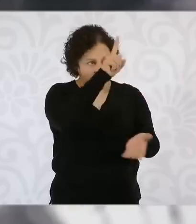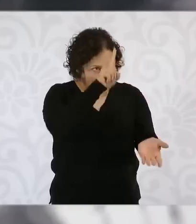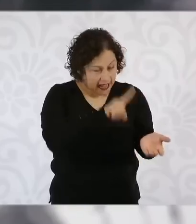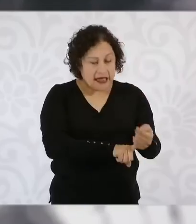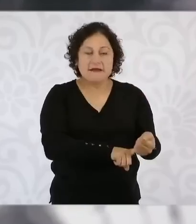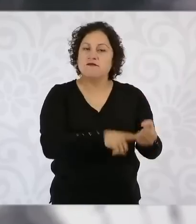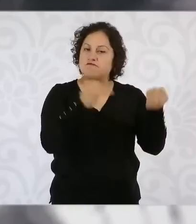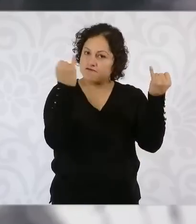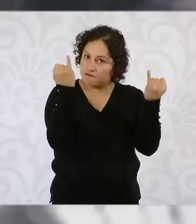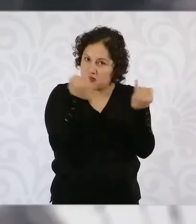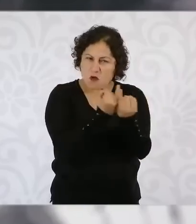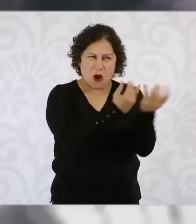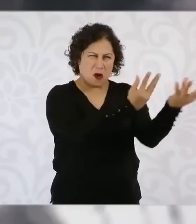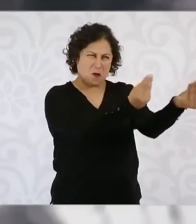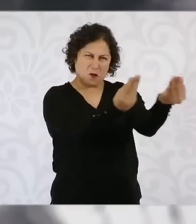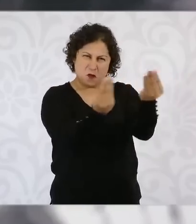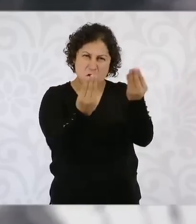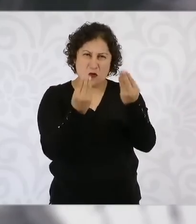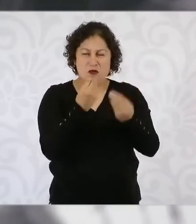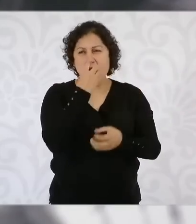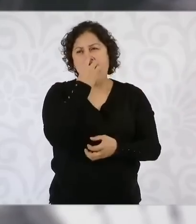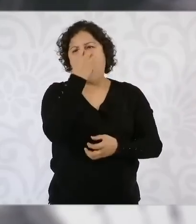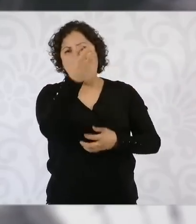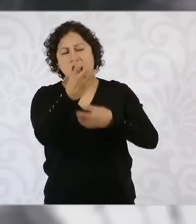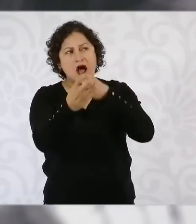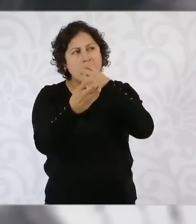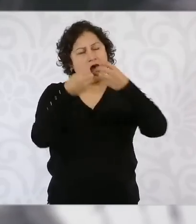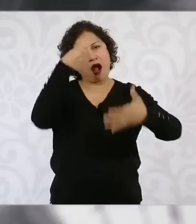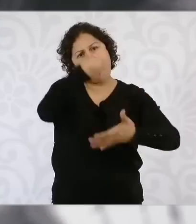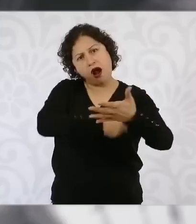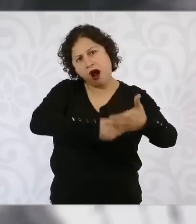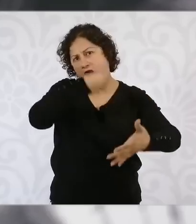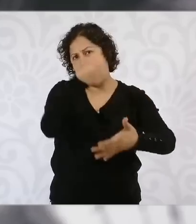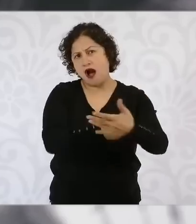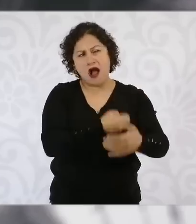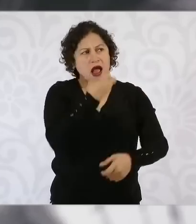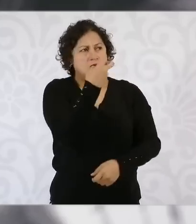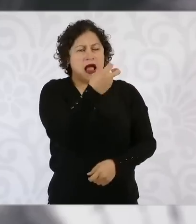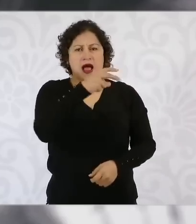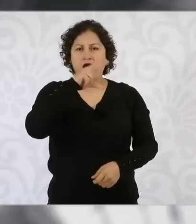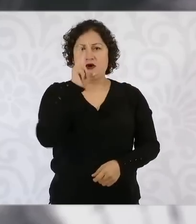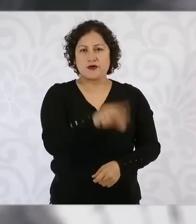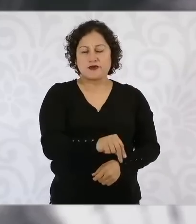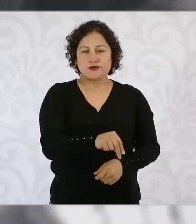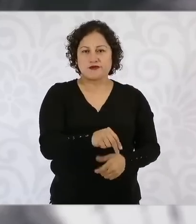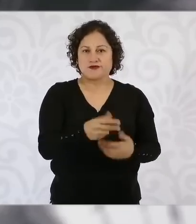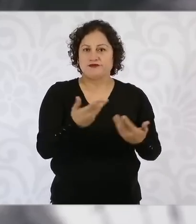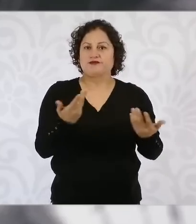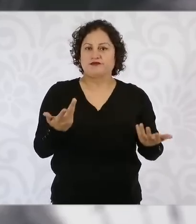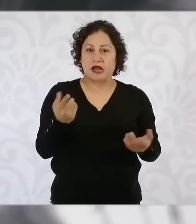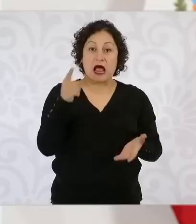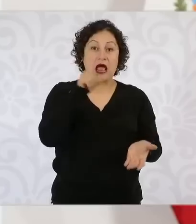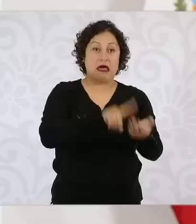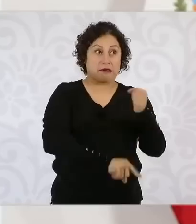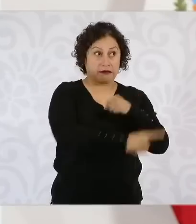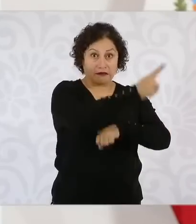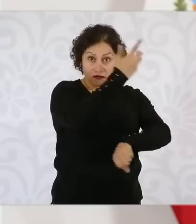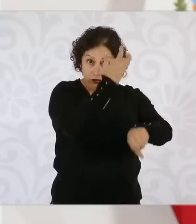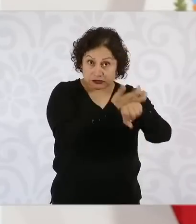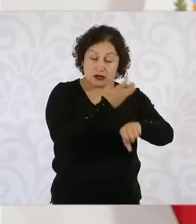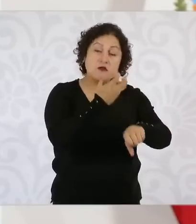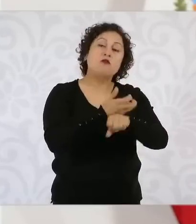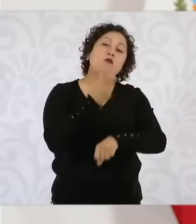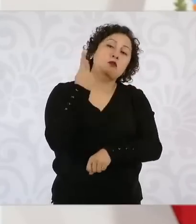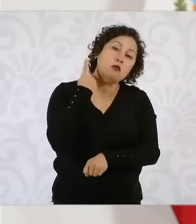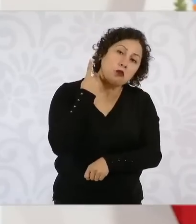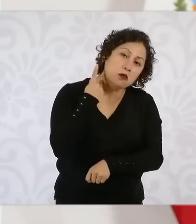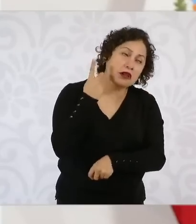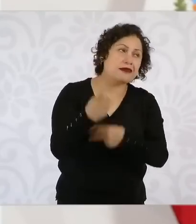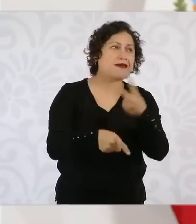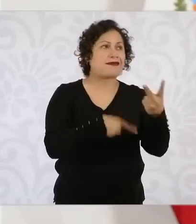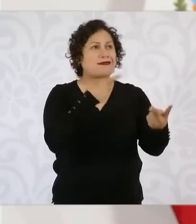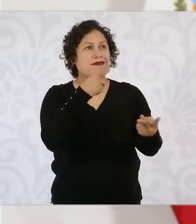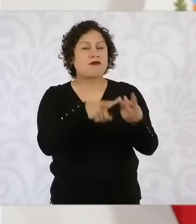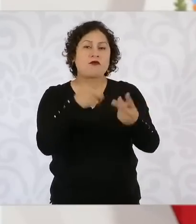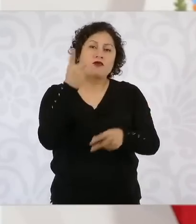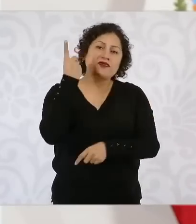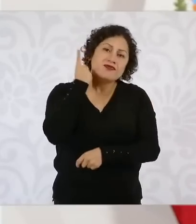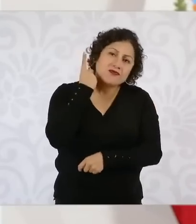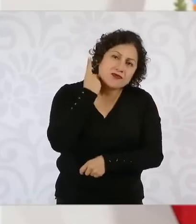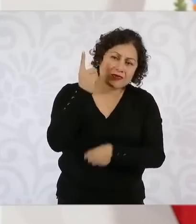sentido las tarifas nos van a afectar mucho eh políticos gobernadores congresistas pero